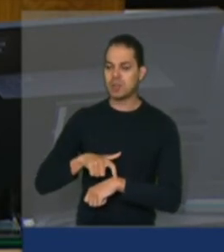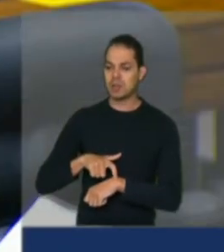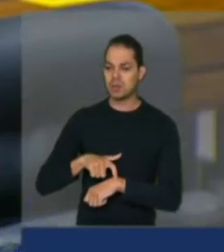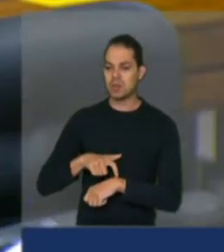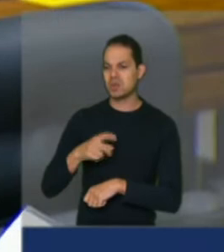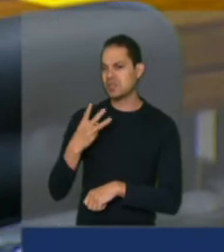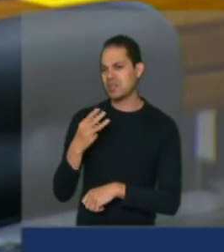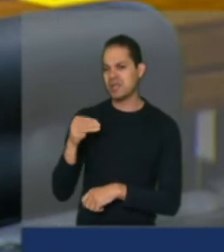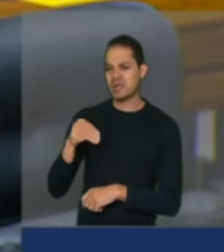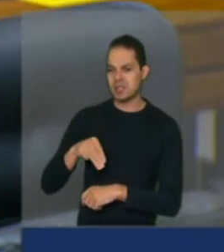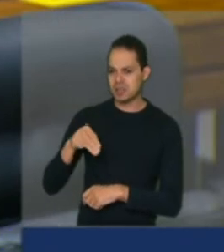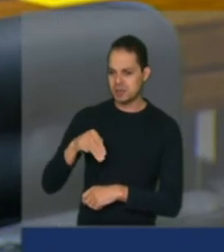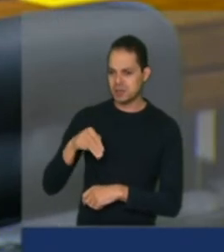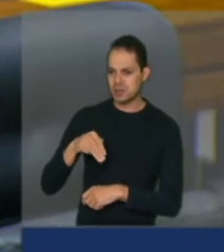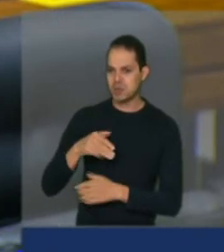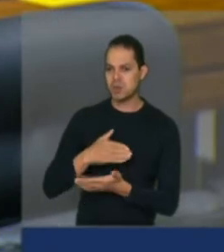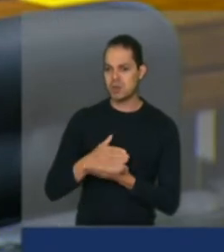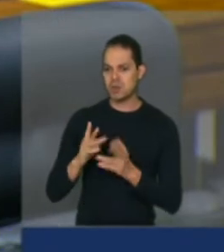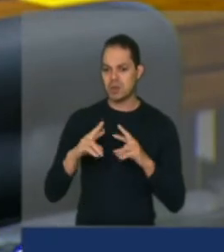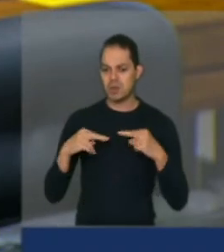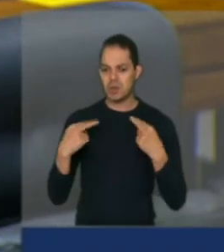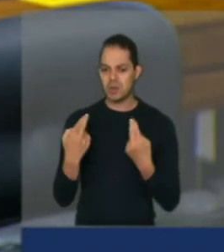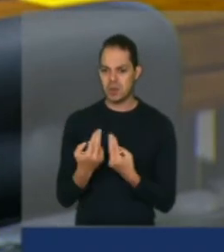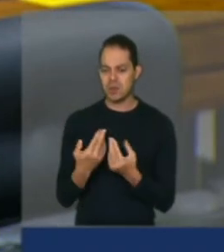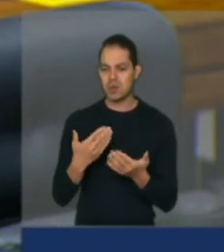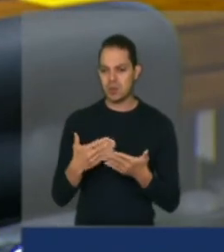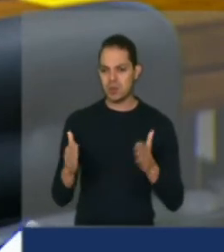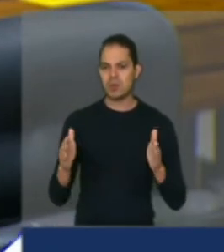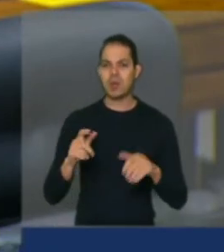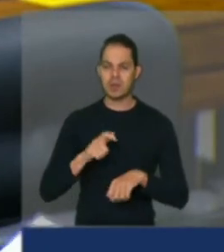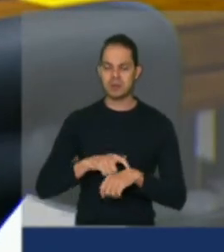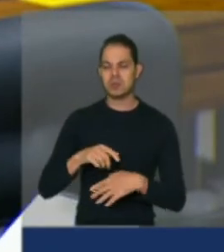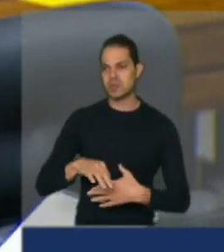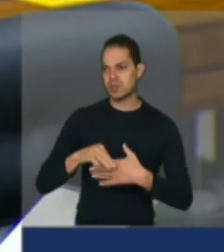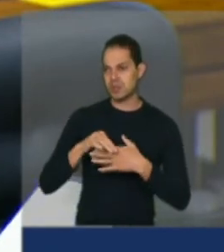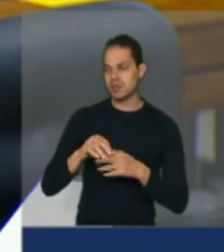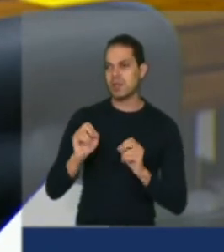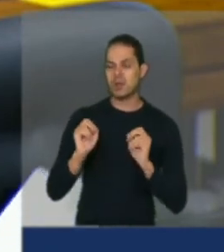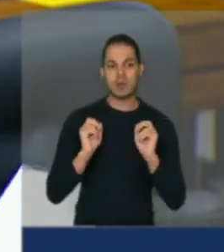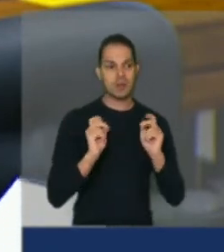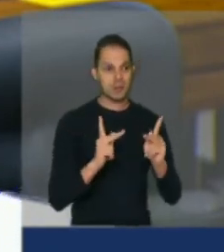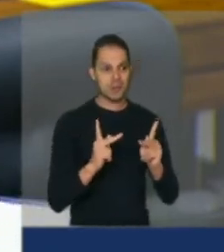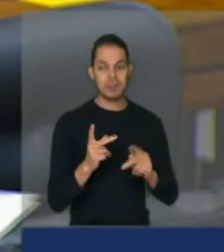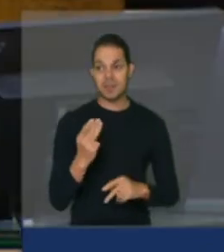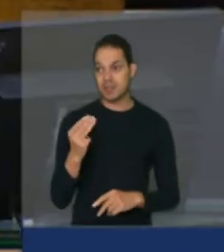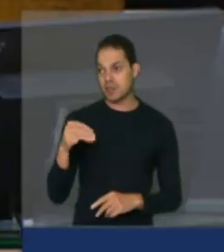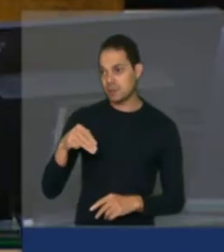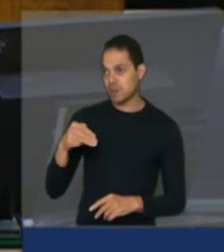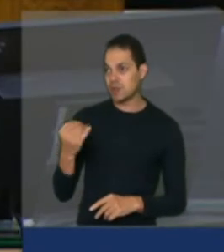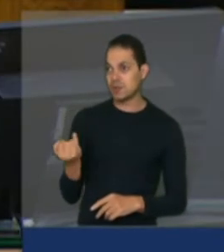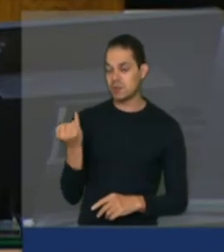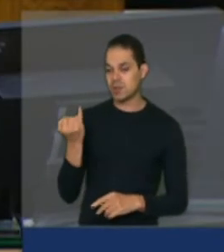SESSÃO EU PODERIA USAR EM OUTRO MOMENTO. MAS OS TRÊS MINUTOS É IMPORTANTE. -- [PRESIDENTE]: OK. SÓ PEDIRIA QUE VOSSA EXCELÊNCIA PUDESSE SE INSCREVER NO